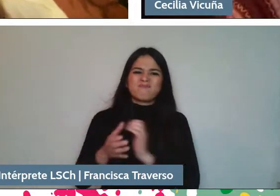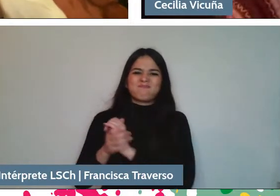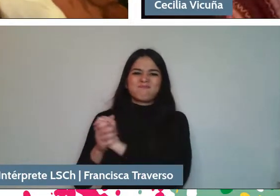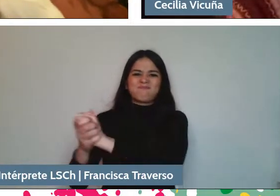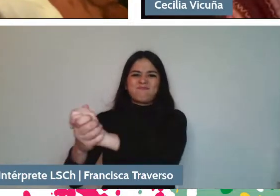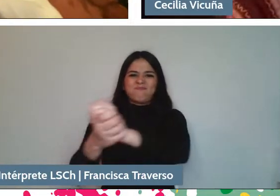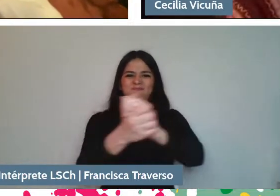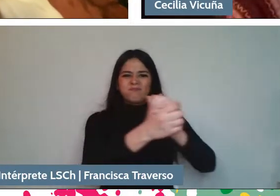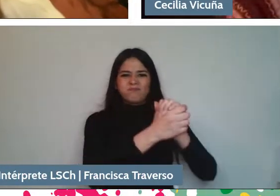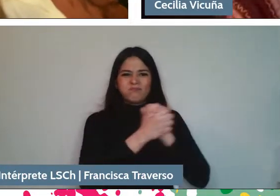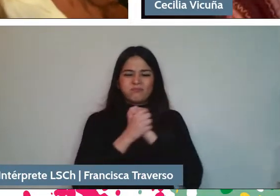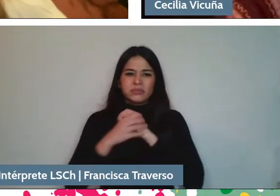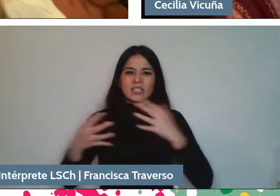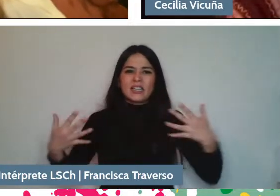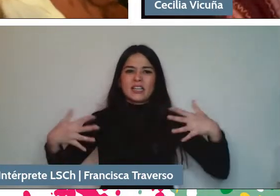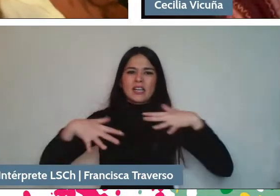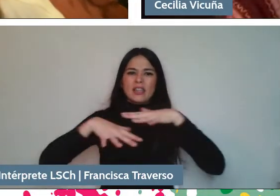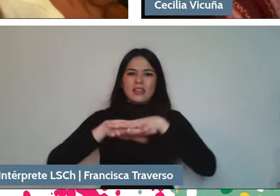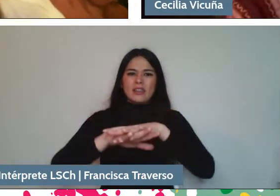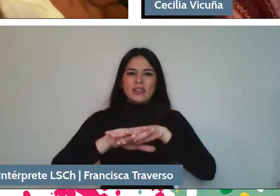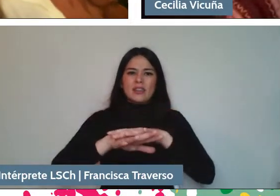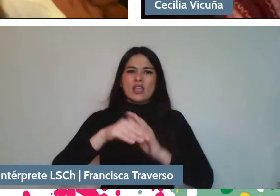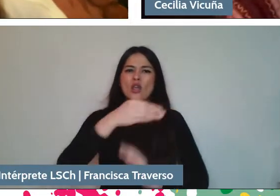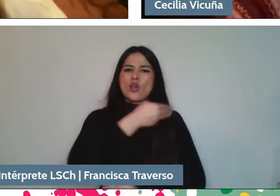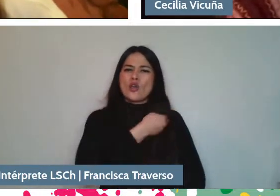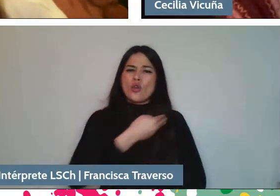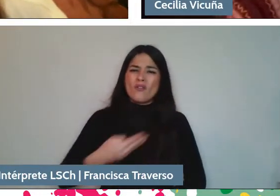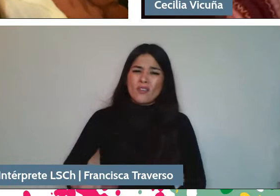Después pregunta por la ayuda del gobierno o, ¿crees en el poder de la autogestión?